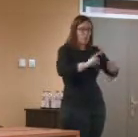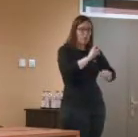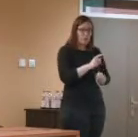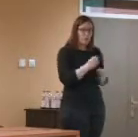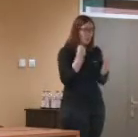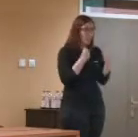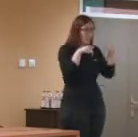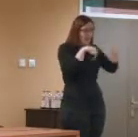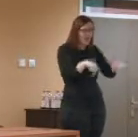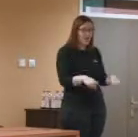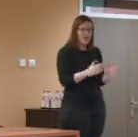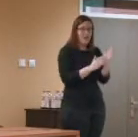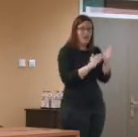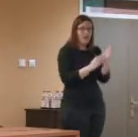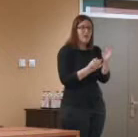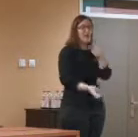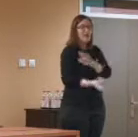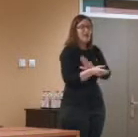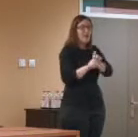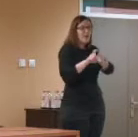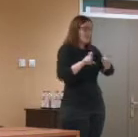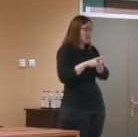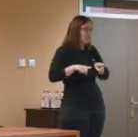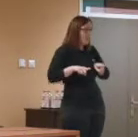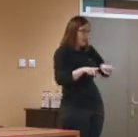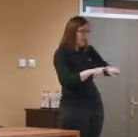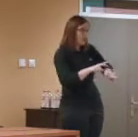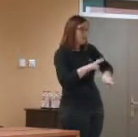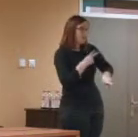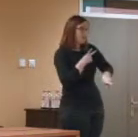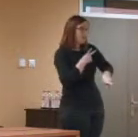de crear empresas paralelas para que esto pasara desapercibido